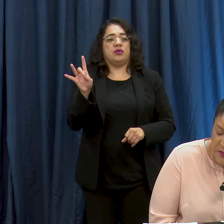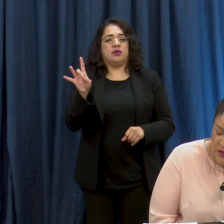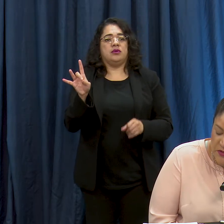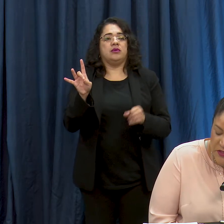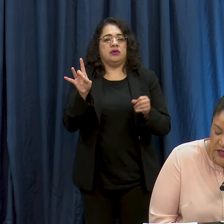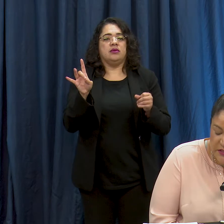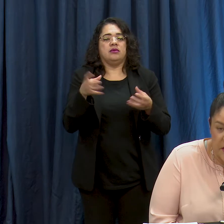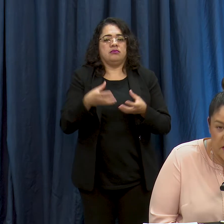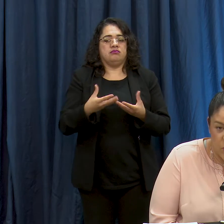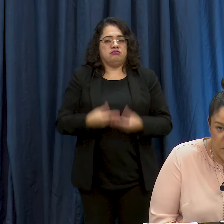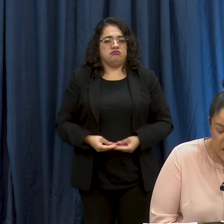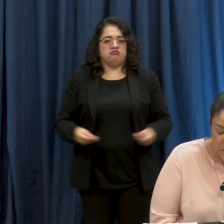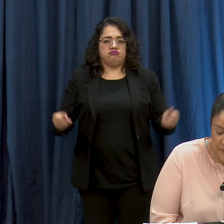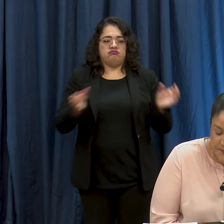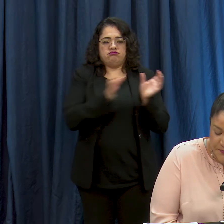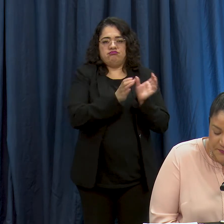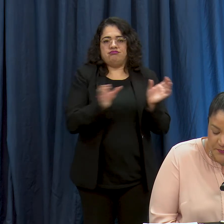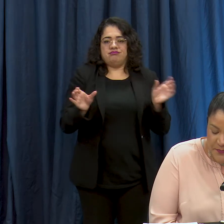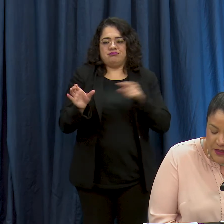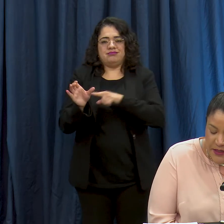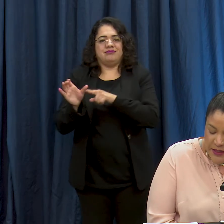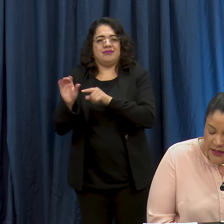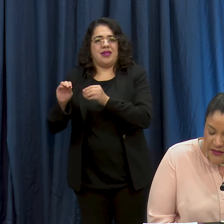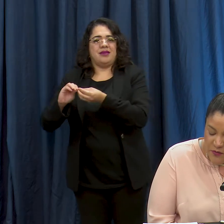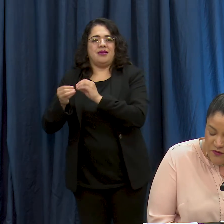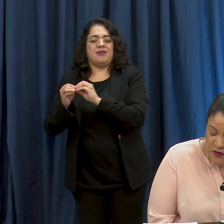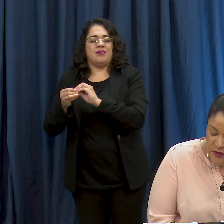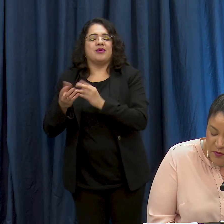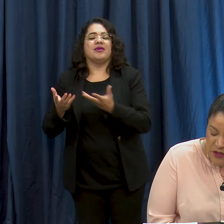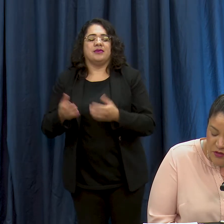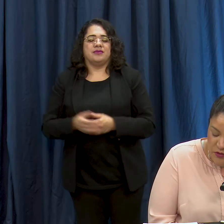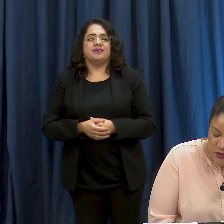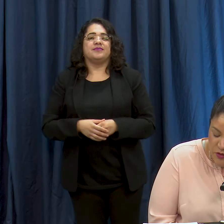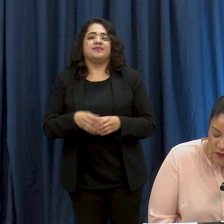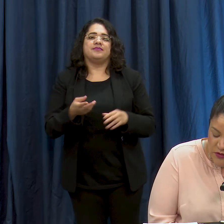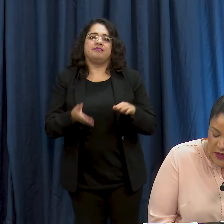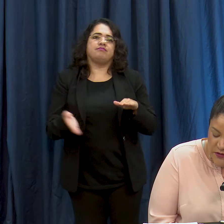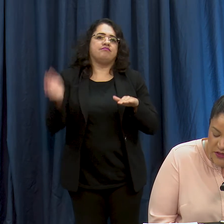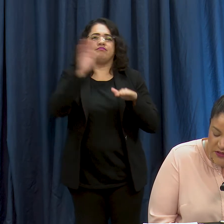personas ya sayin recupera dou estamos viendo una momento los nuevos casos esta